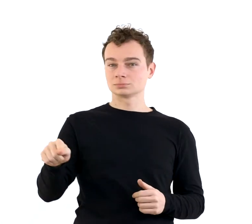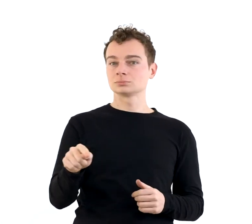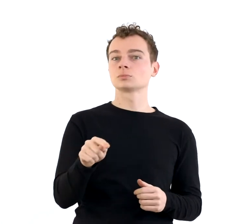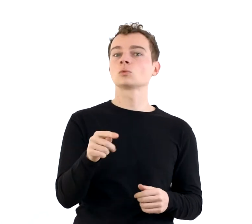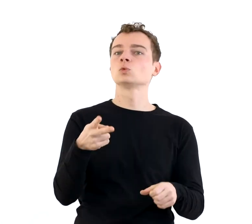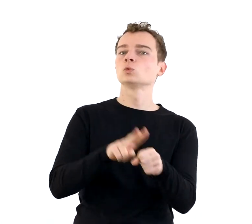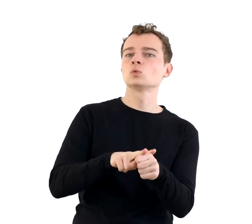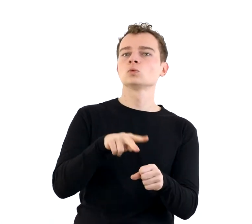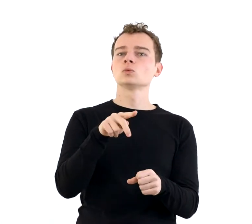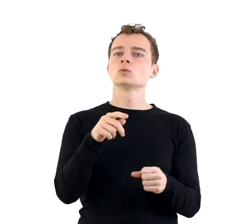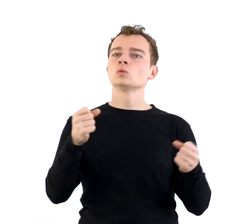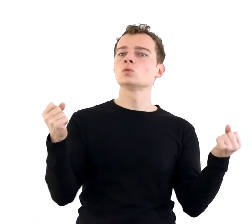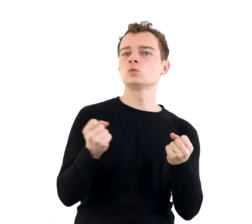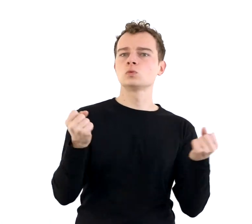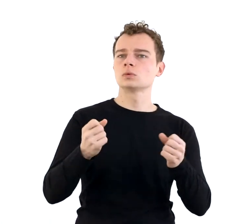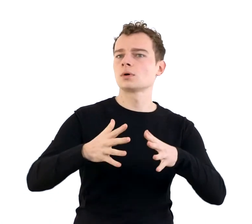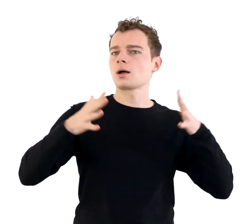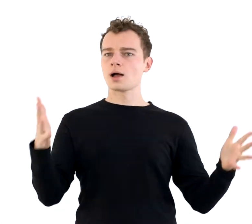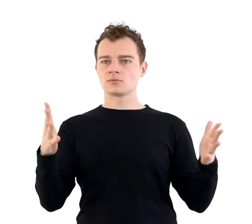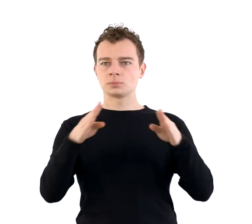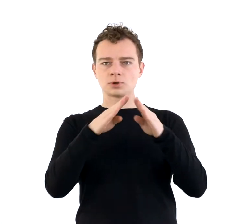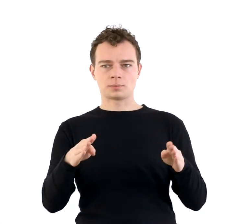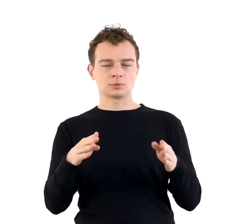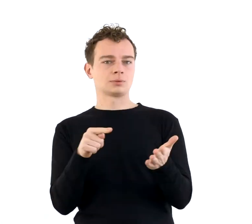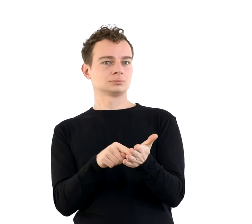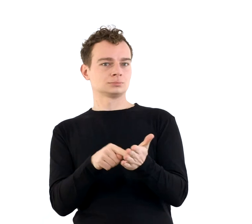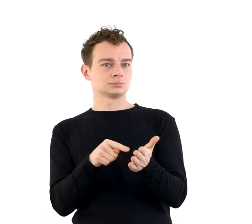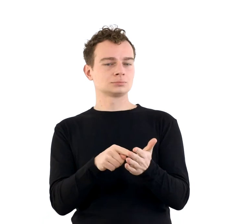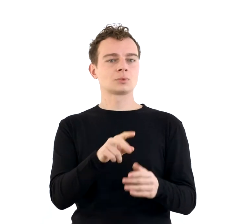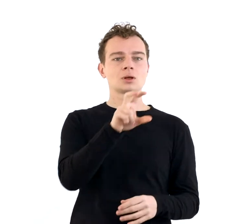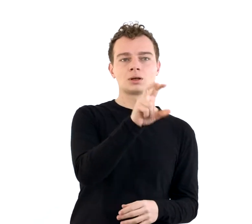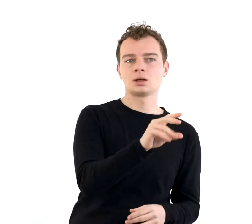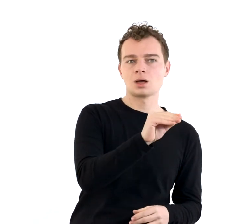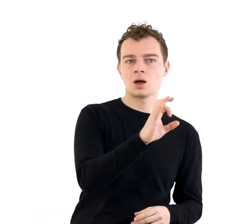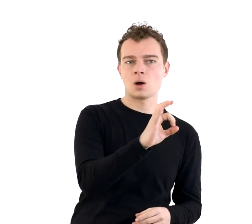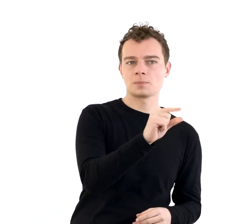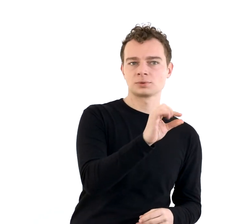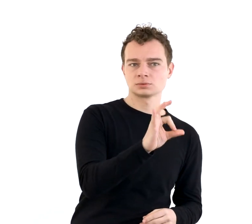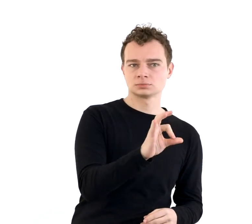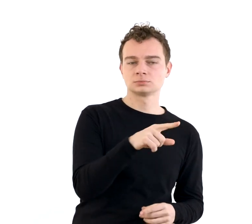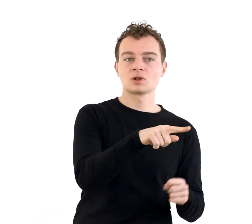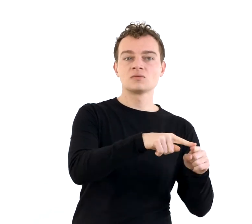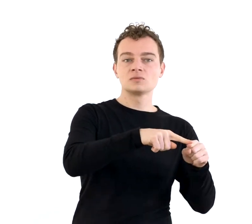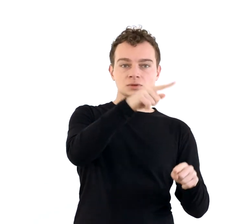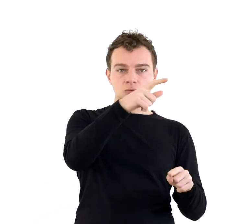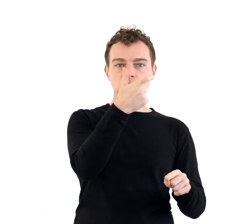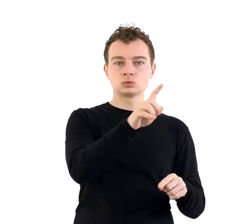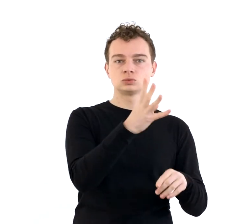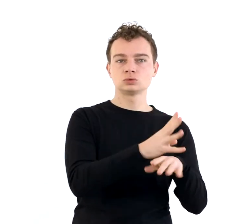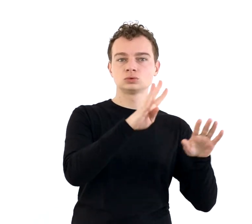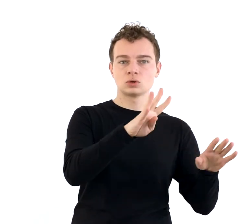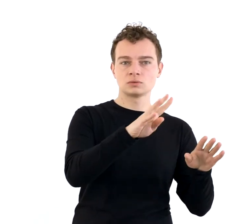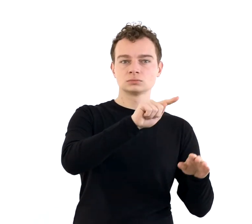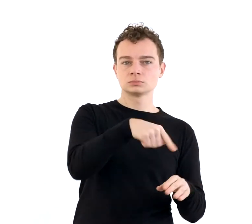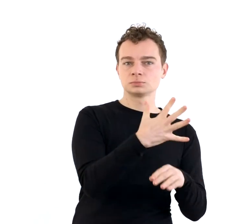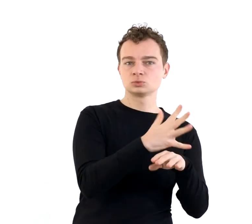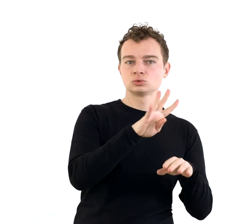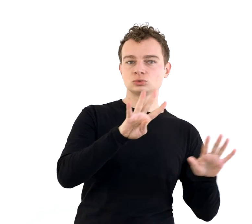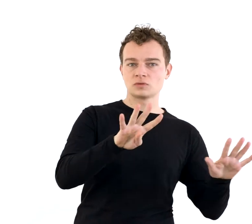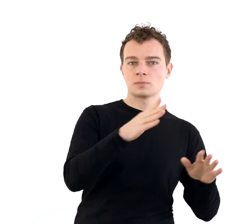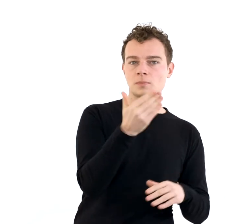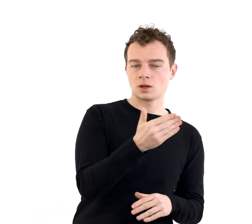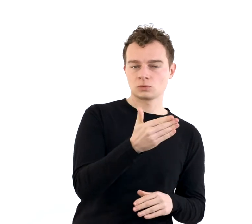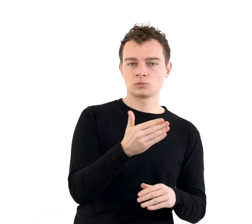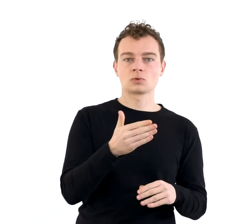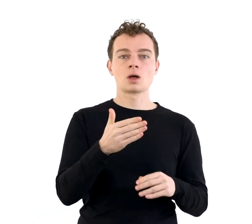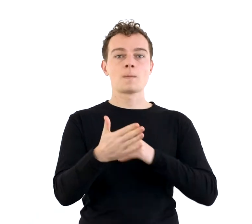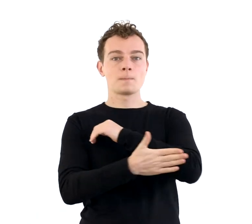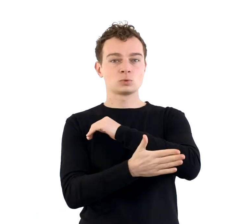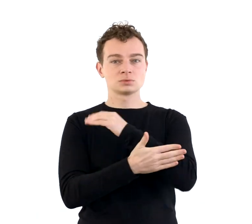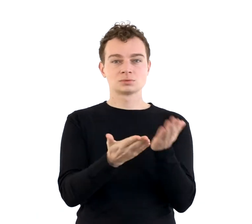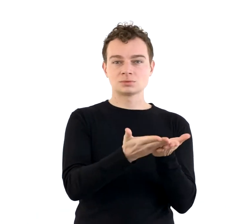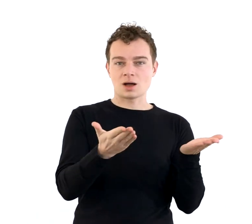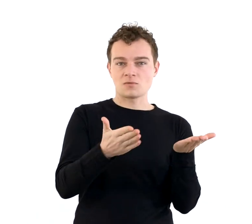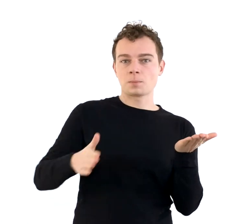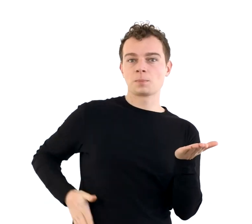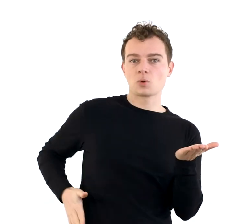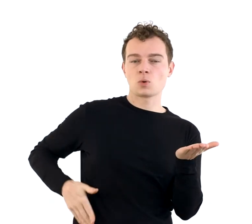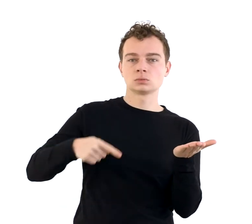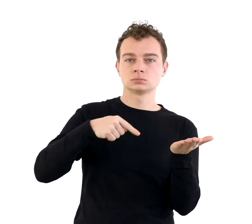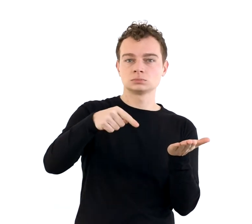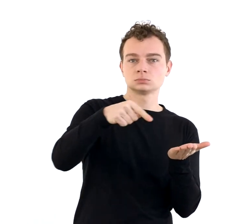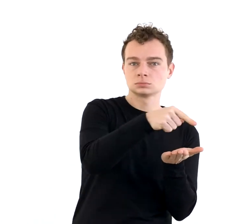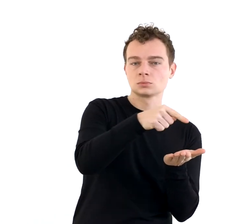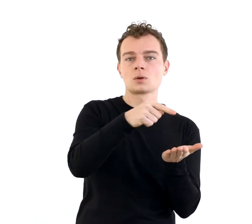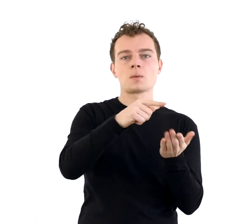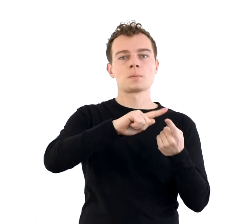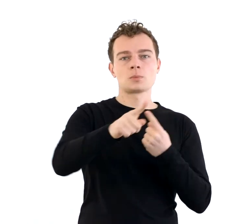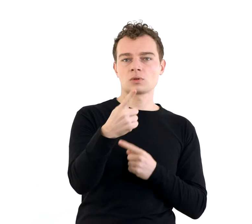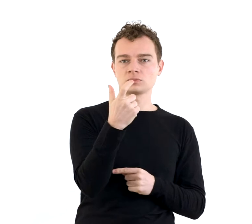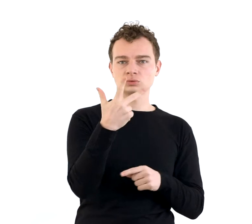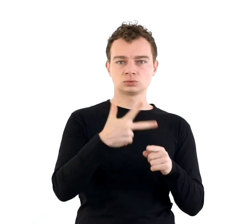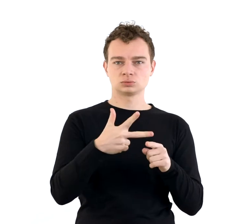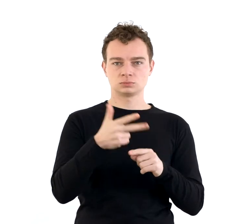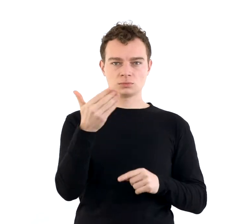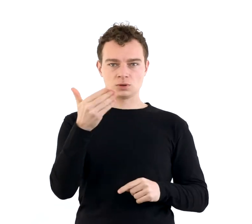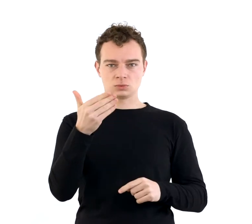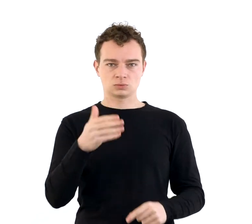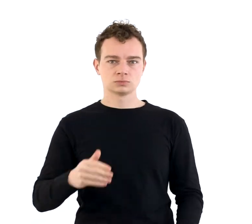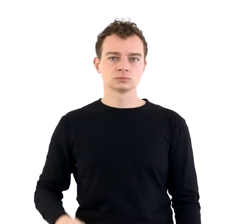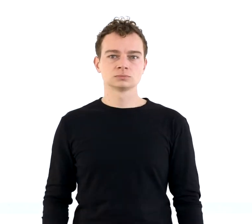Największa z nich piramida Cheopsa osiąga wys. 149,59 m, boki jej podstawy mają ponad 230 m.